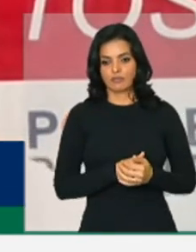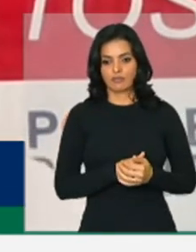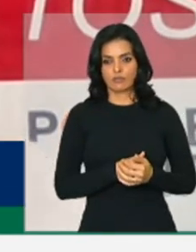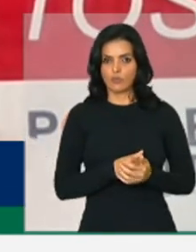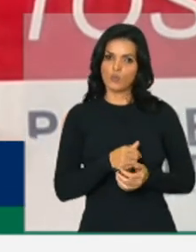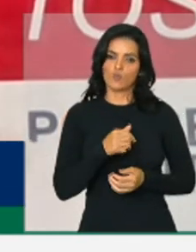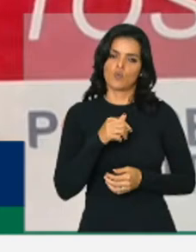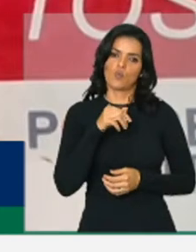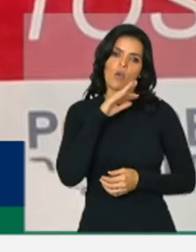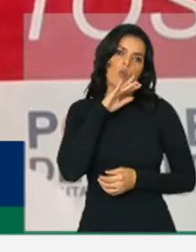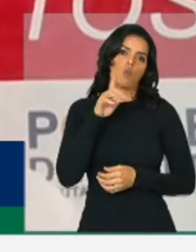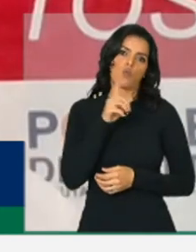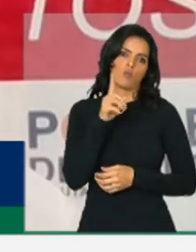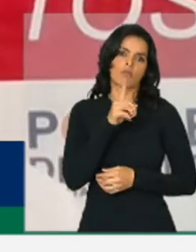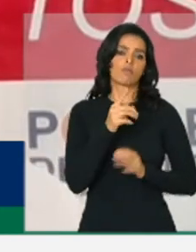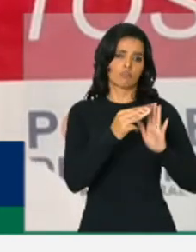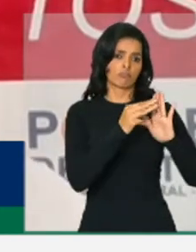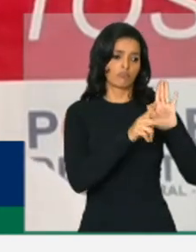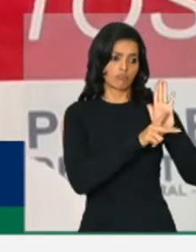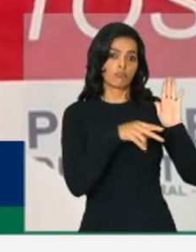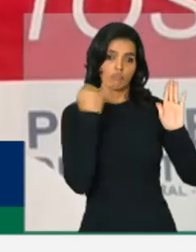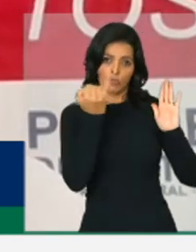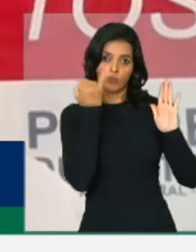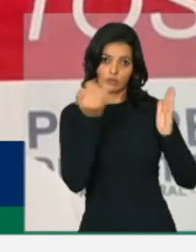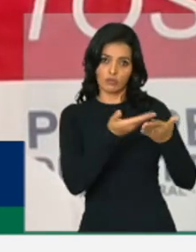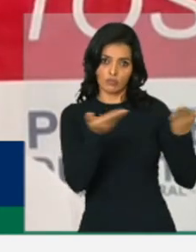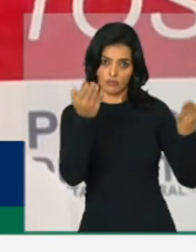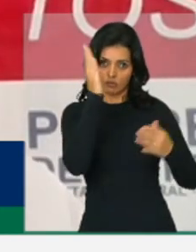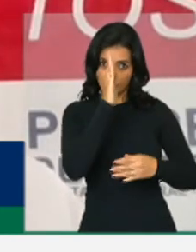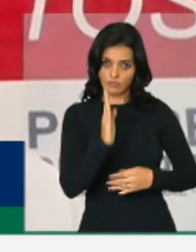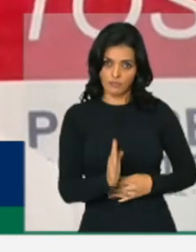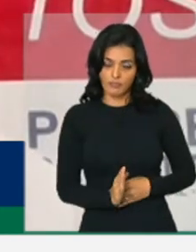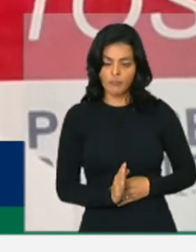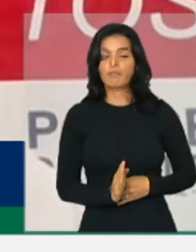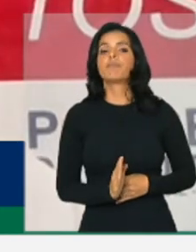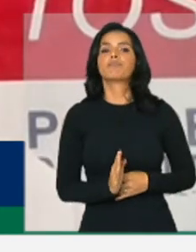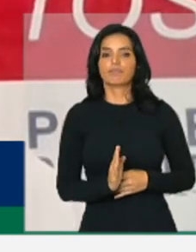PROBLEMA É QUE O RELATOR ELE AMPLIOU AS CONCESSÕES DE